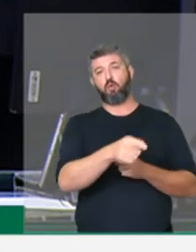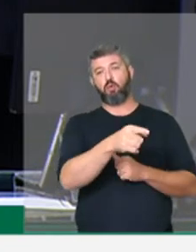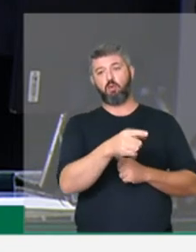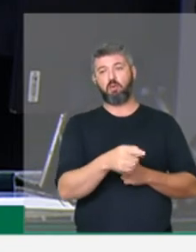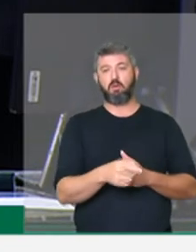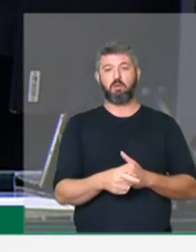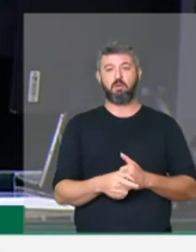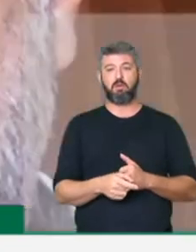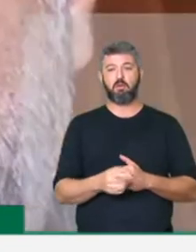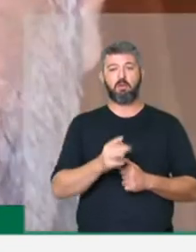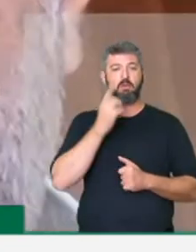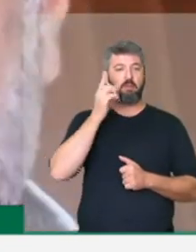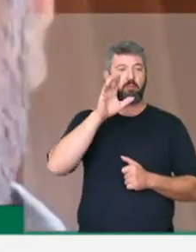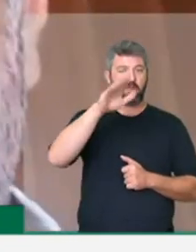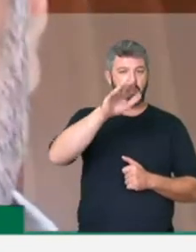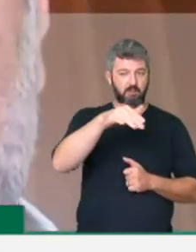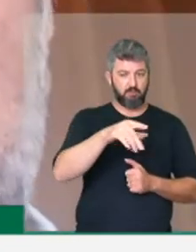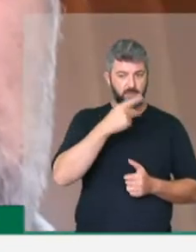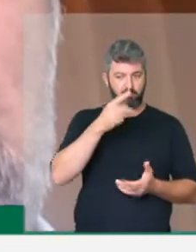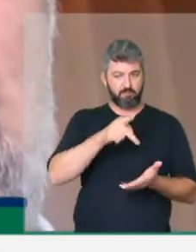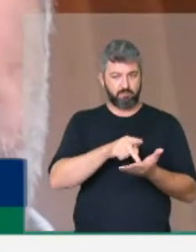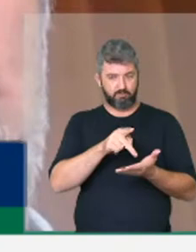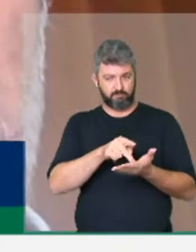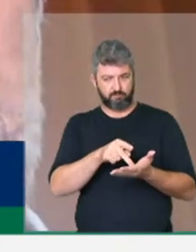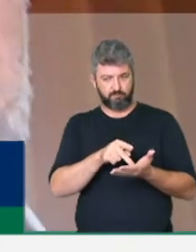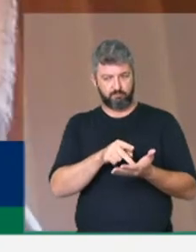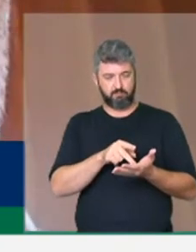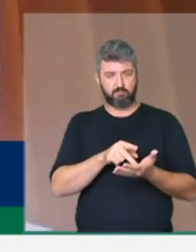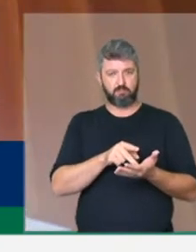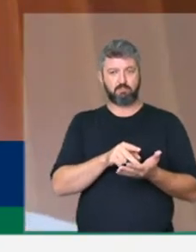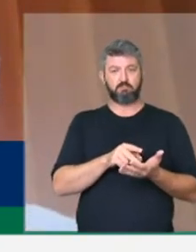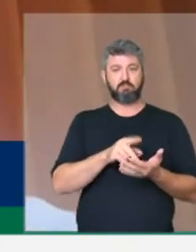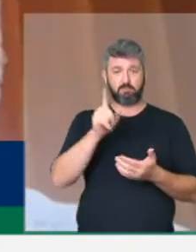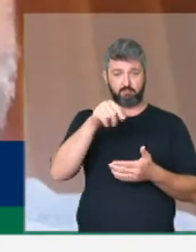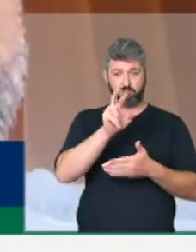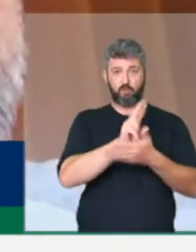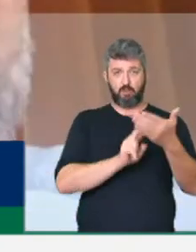ESTÁ RELATANDO E NÓS OUTROS DEPUTADOS NÃO TEMOS A MESMA POSSIBILIDADE DE APROFUNDAMENTO. ENTÃO EU